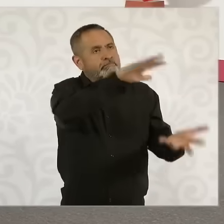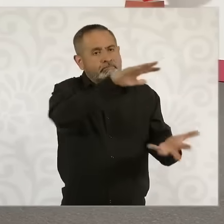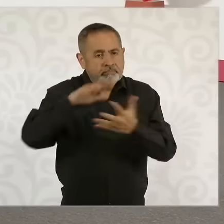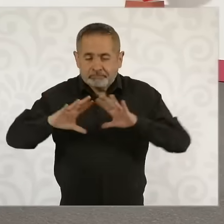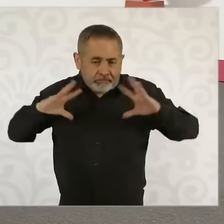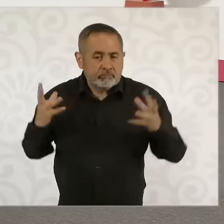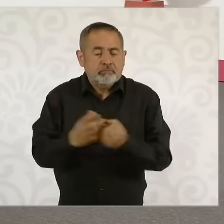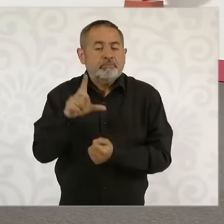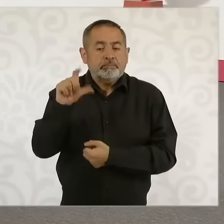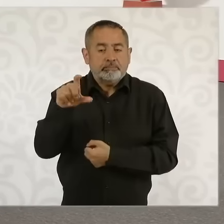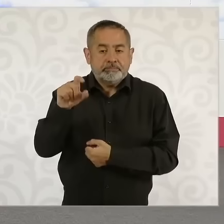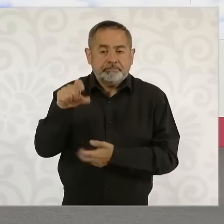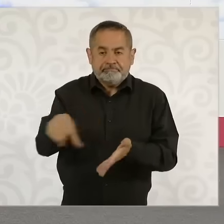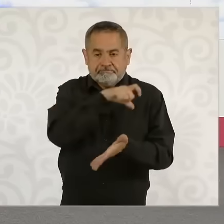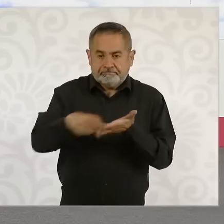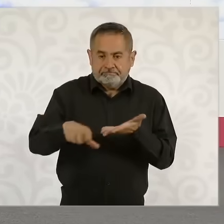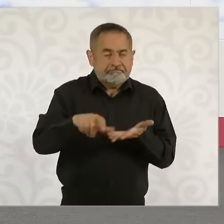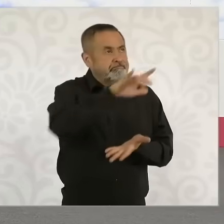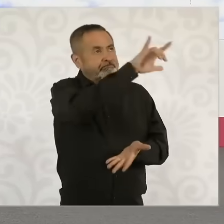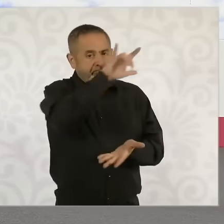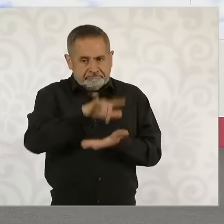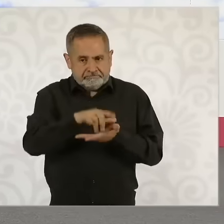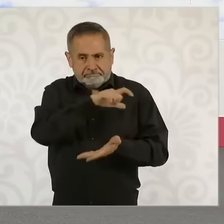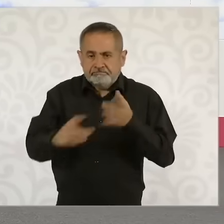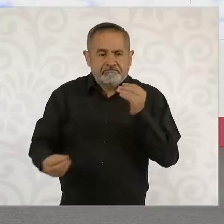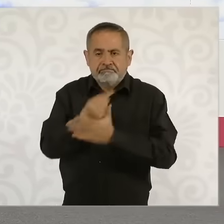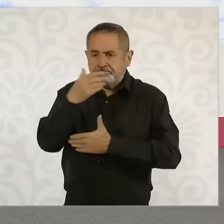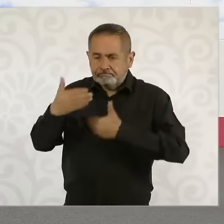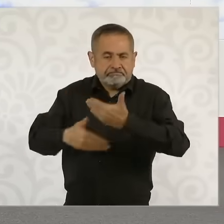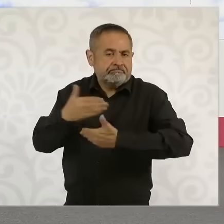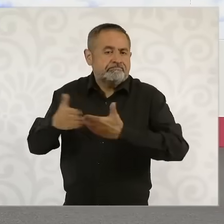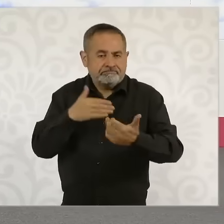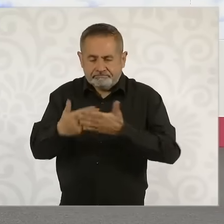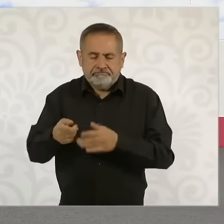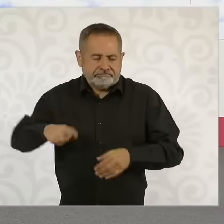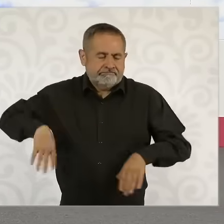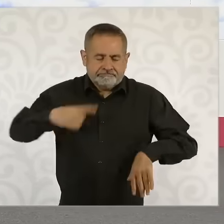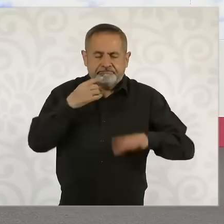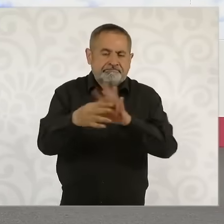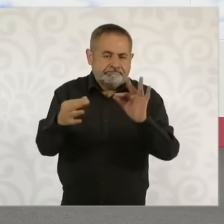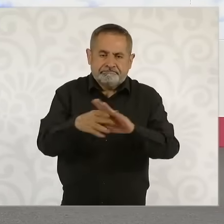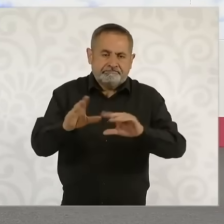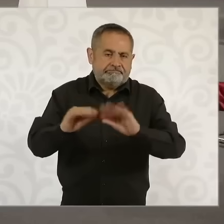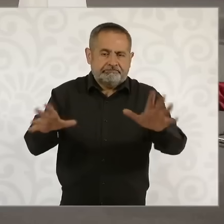que se integran a la flota de mexicana con estas características que ya se las compartí. ¿Cuál es